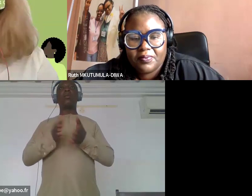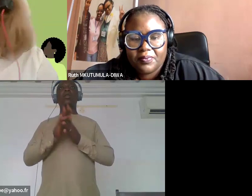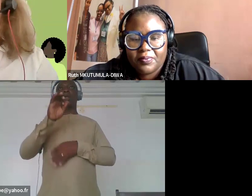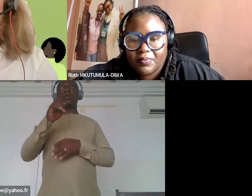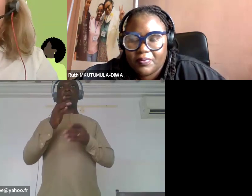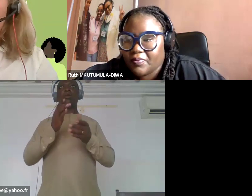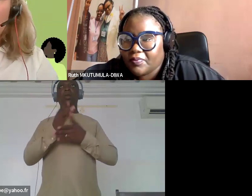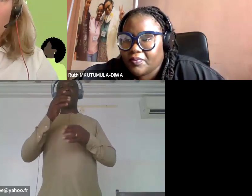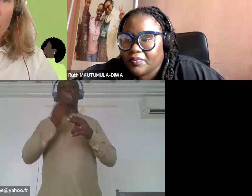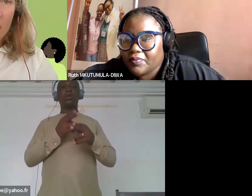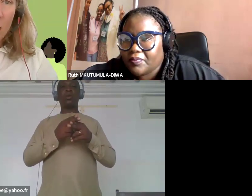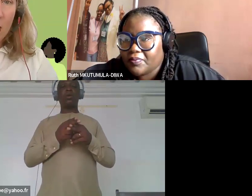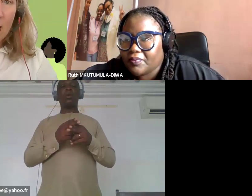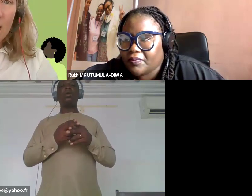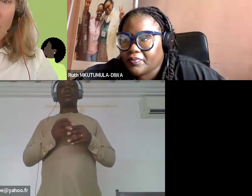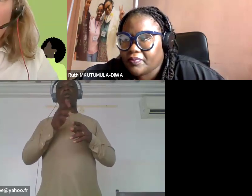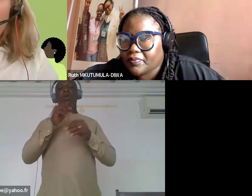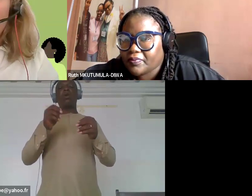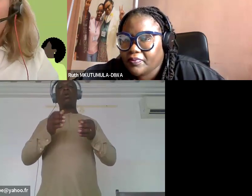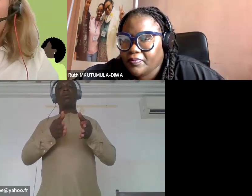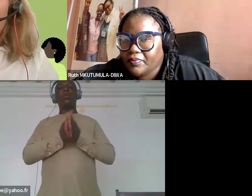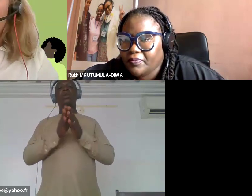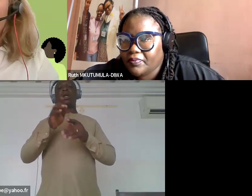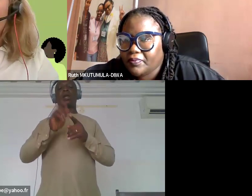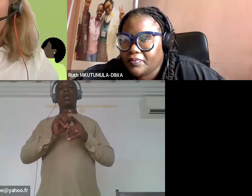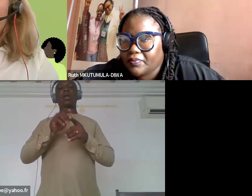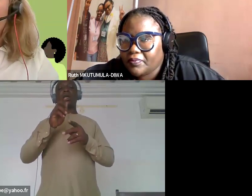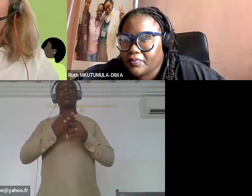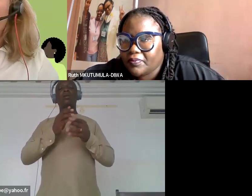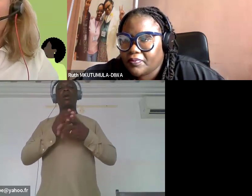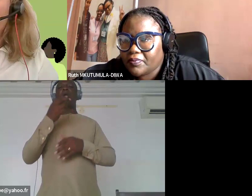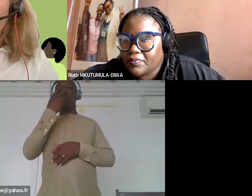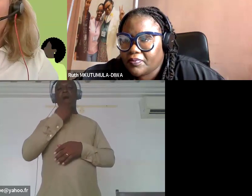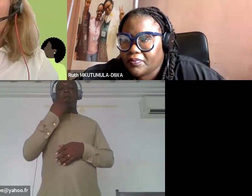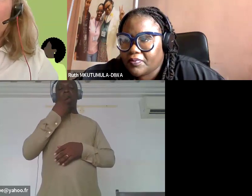souhaitez-vous poser votre question par oral euh j'essaie de vous trouver dans